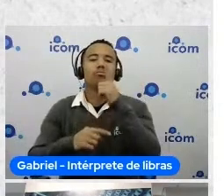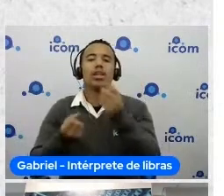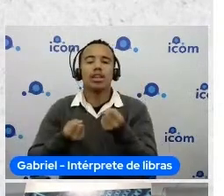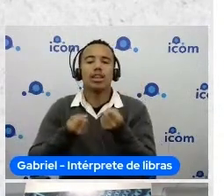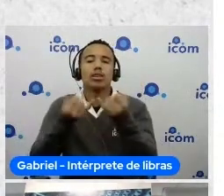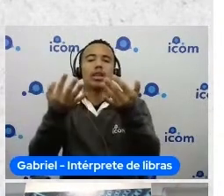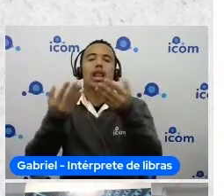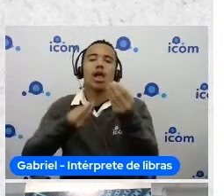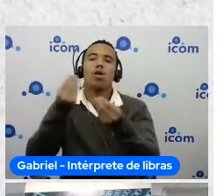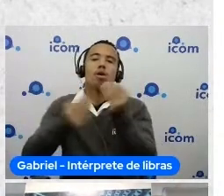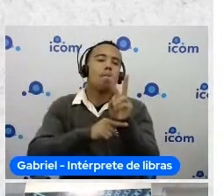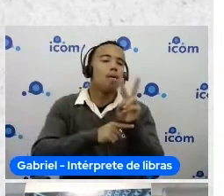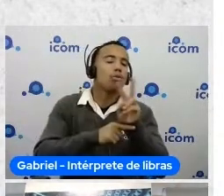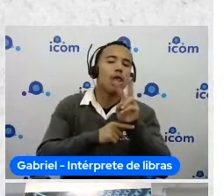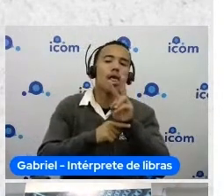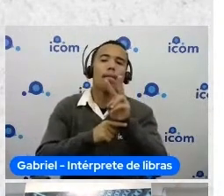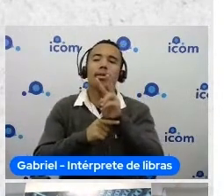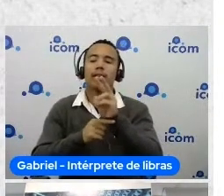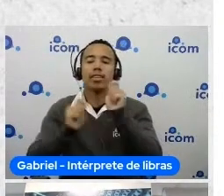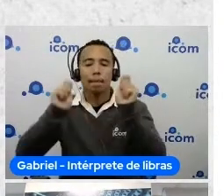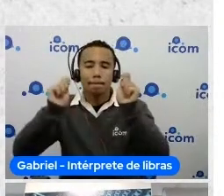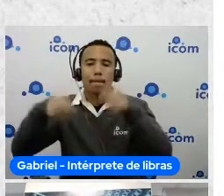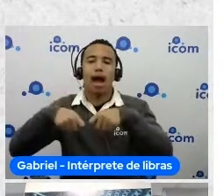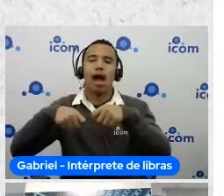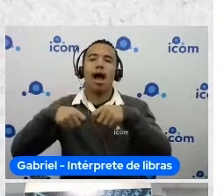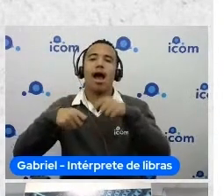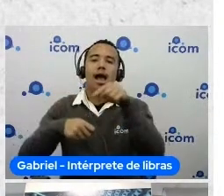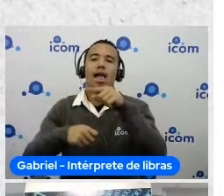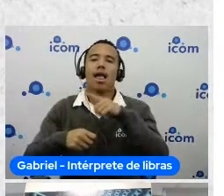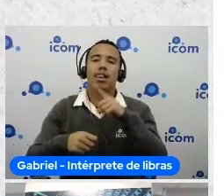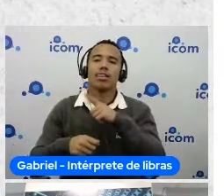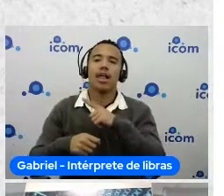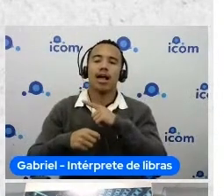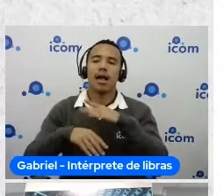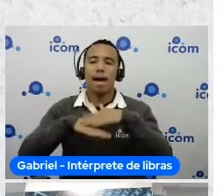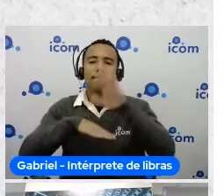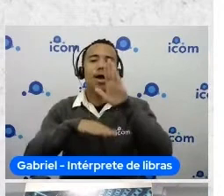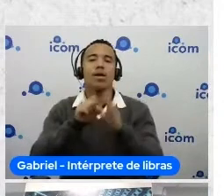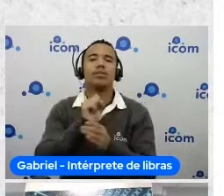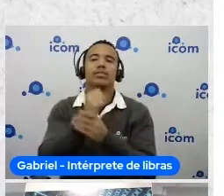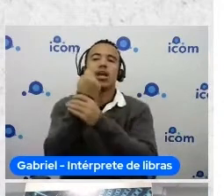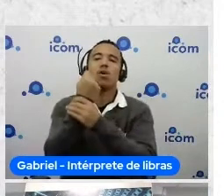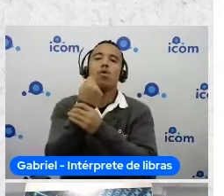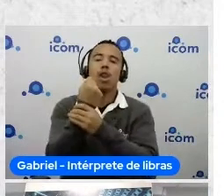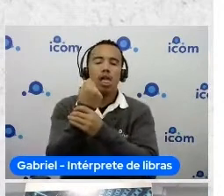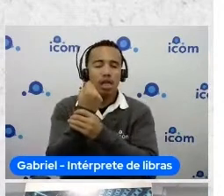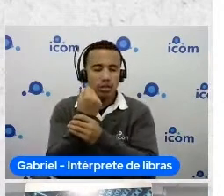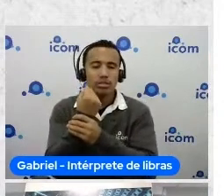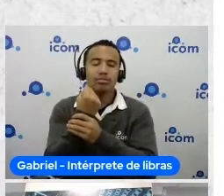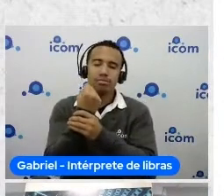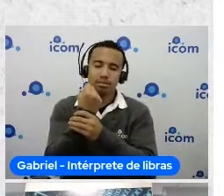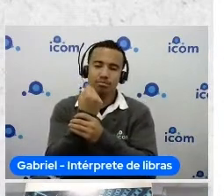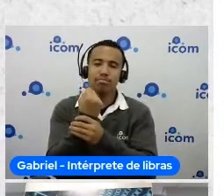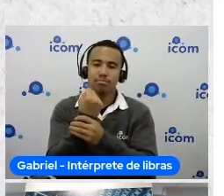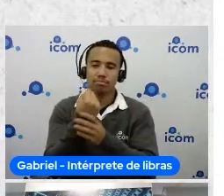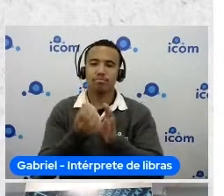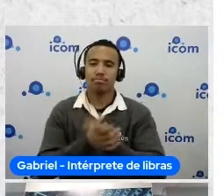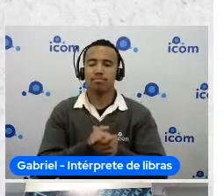de monitoramento que possibilitam uma maior segurança para os nossos inspetores, que leva